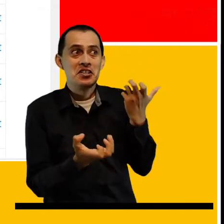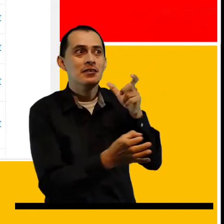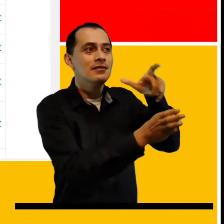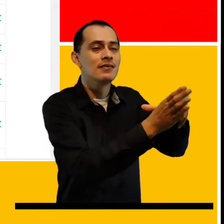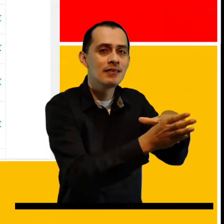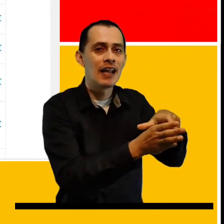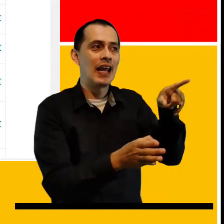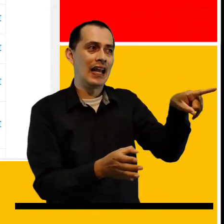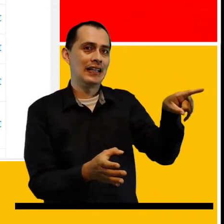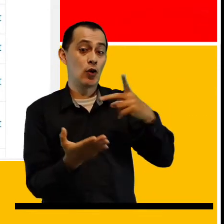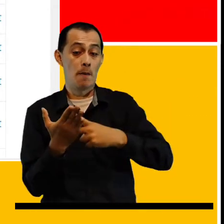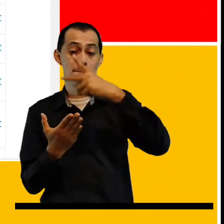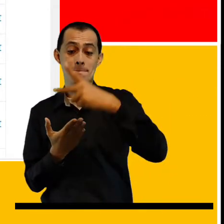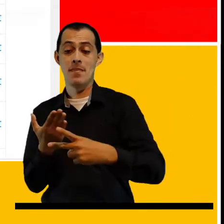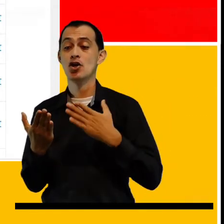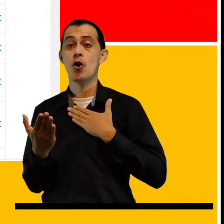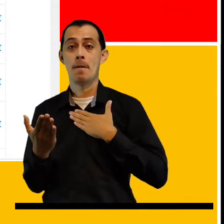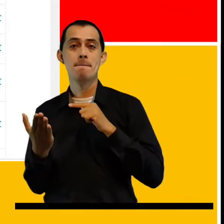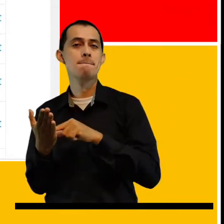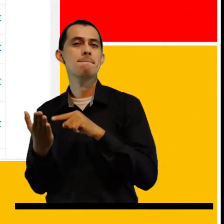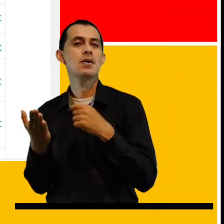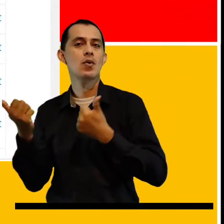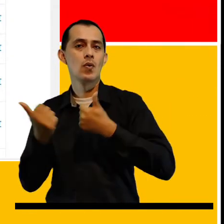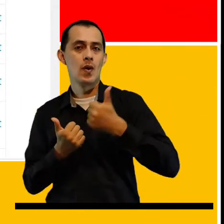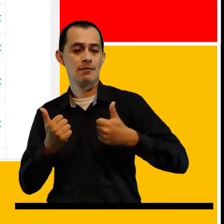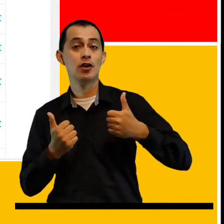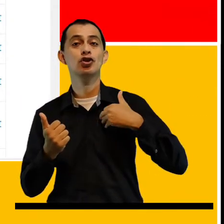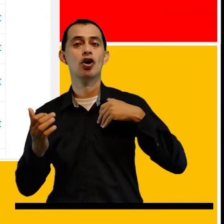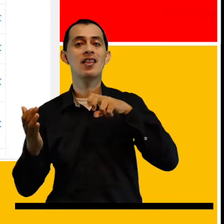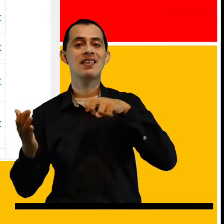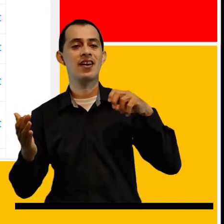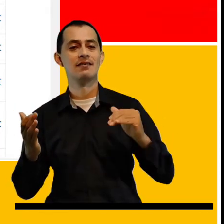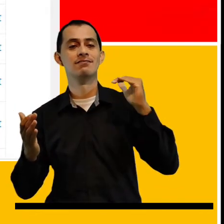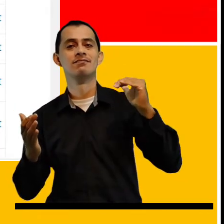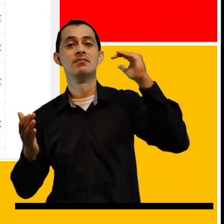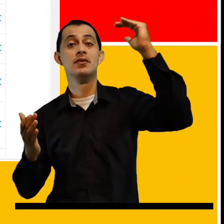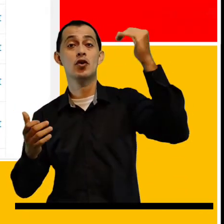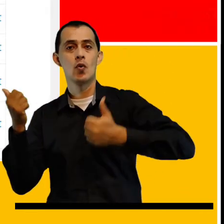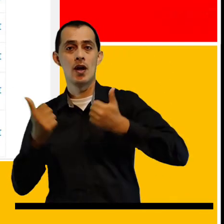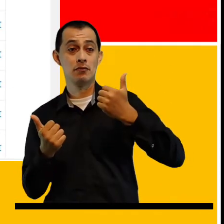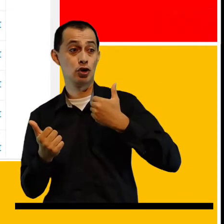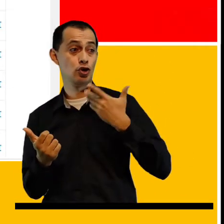proyectos vayan acompañados por un investigador que sea de las categorías más altas, porque